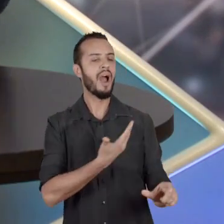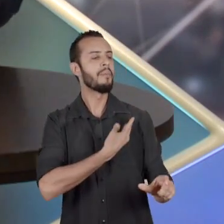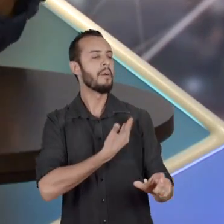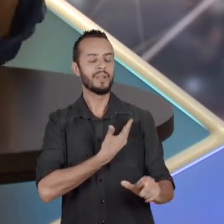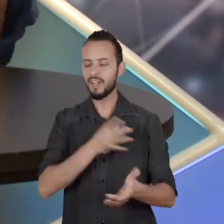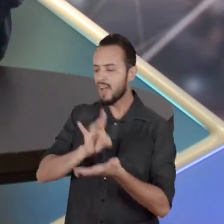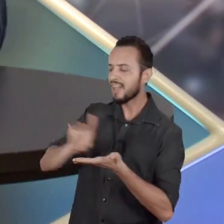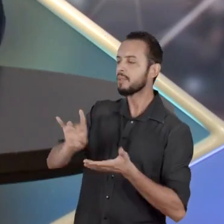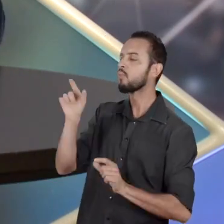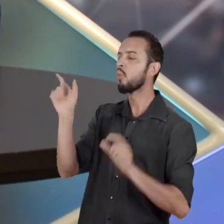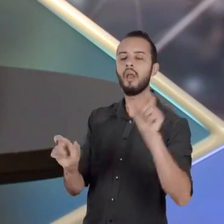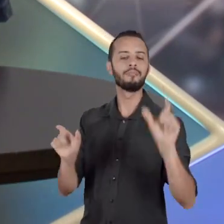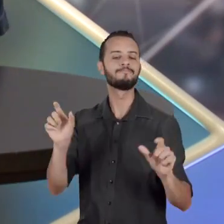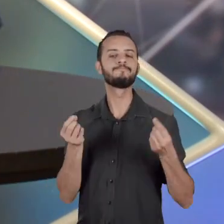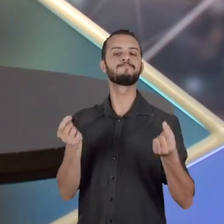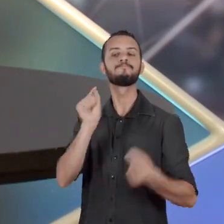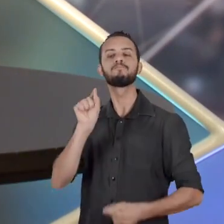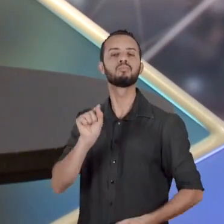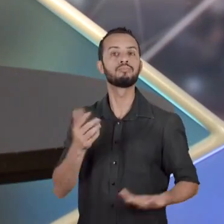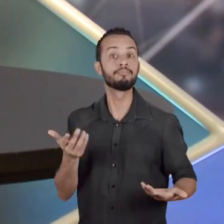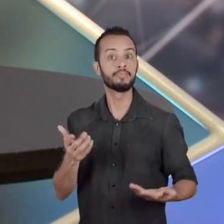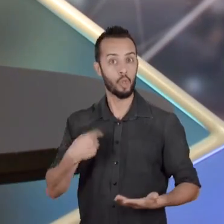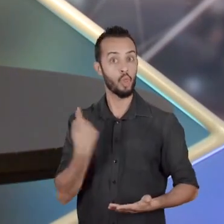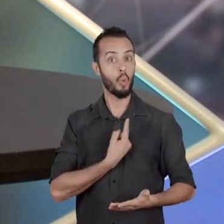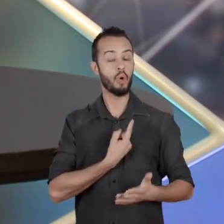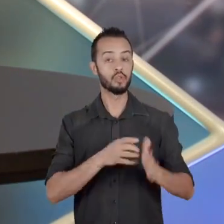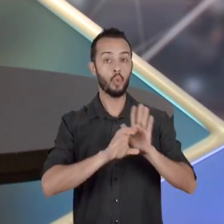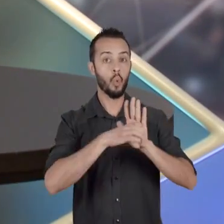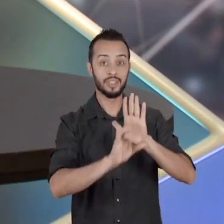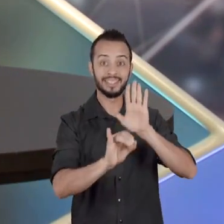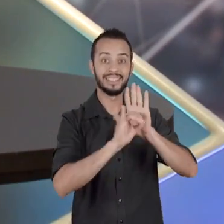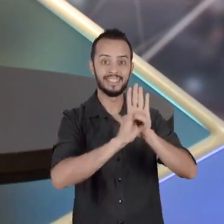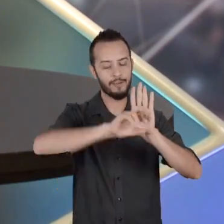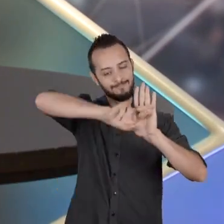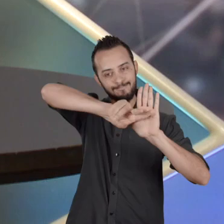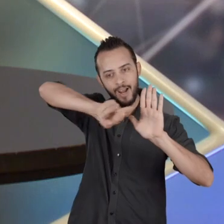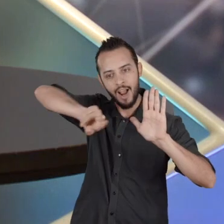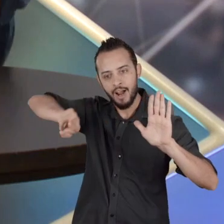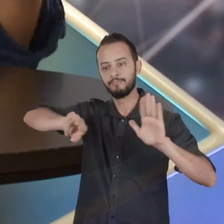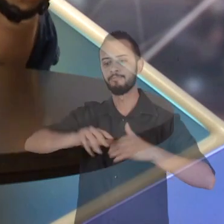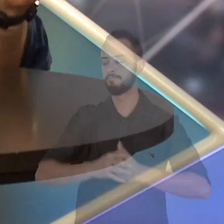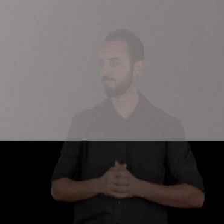quem são os outros, quem é amigo e quem é inimigo, nós precisamos categorizar, nós precisamos criar identidades.